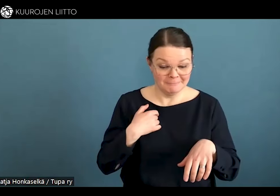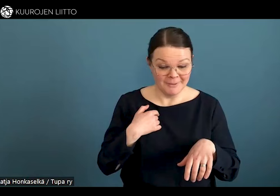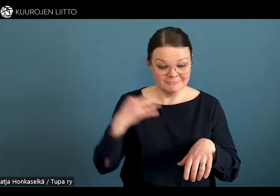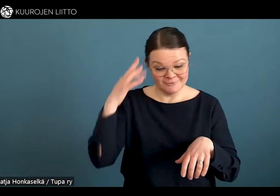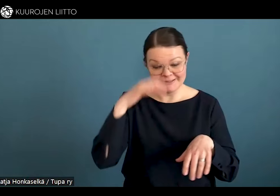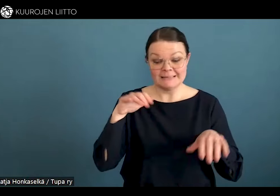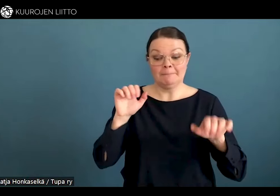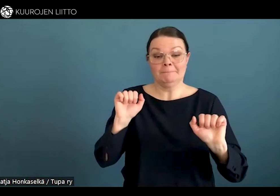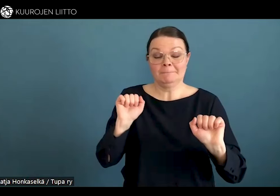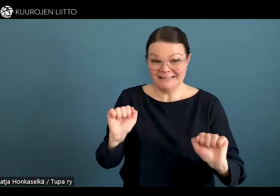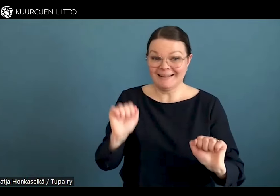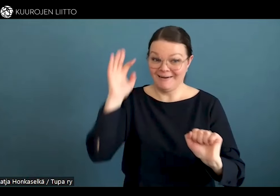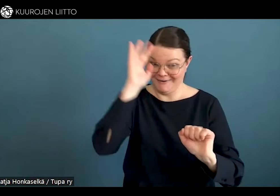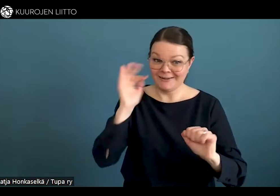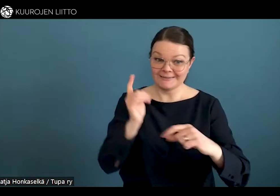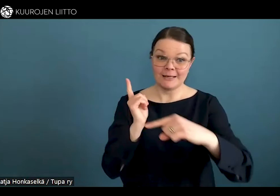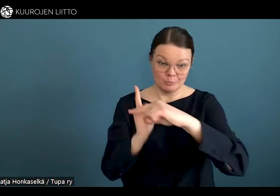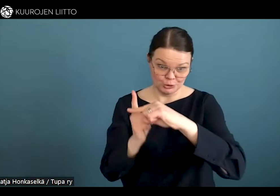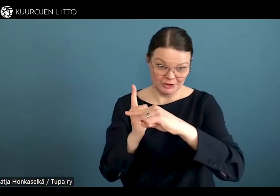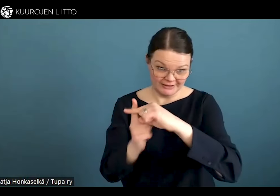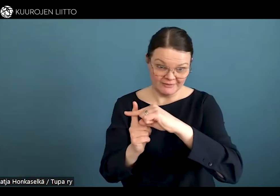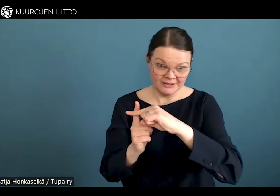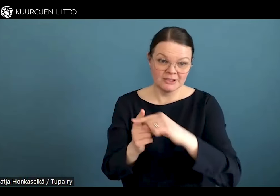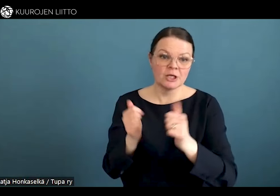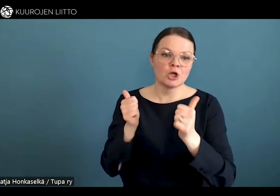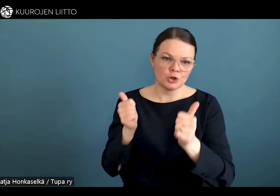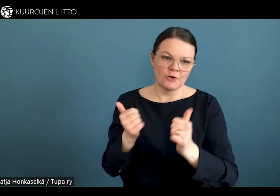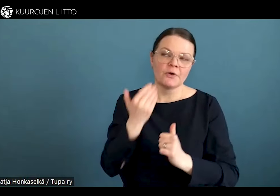Näkisin, että tulevaisuuteen pitää suhtautua positiivisesti ja toivoa, -